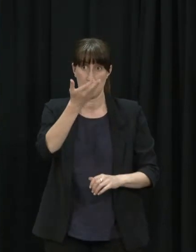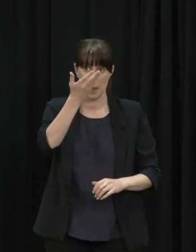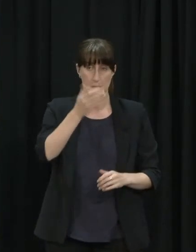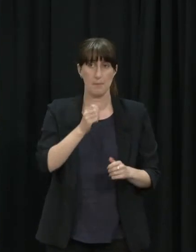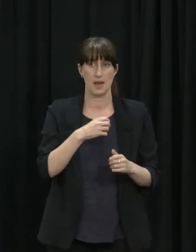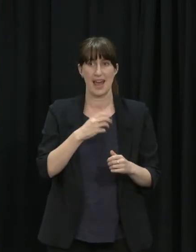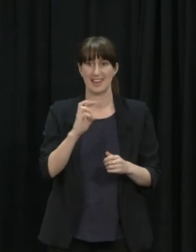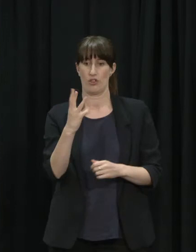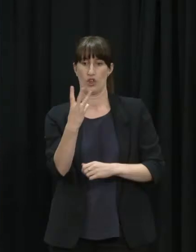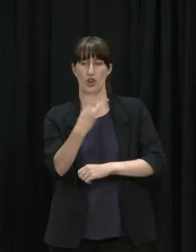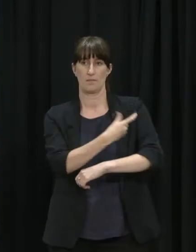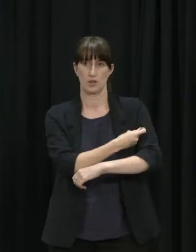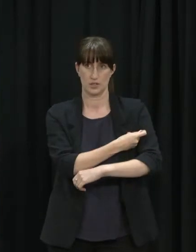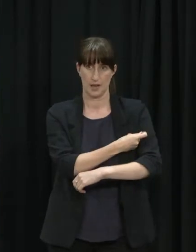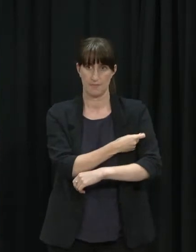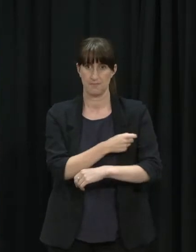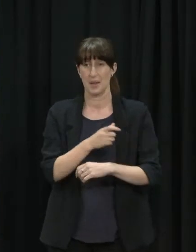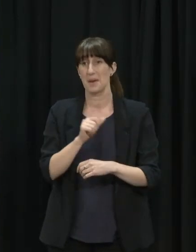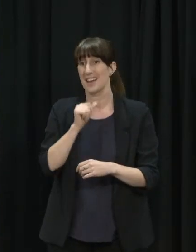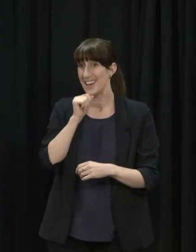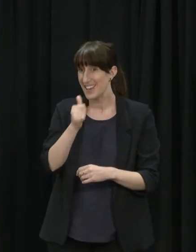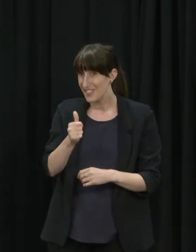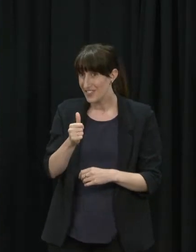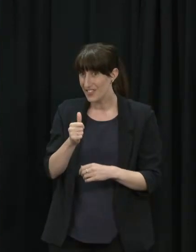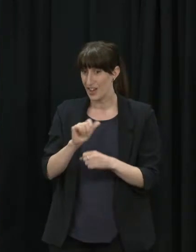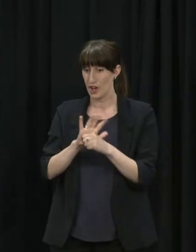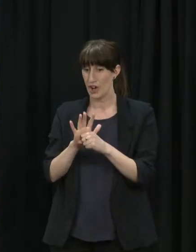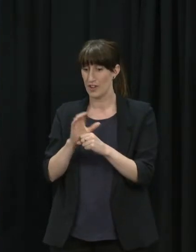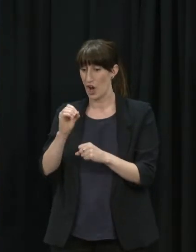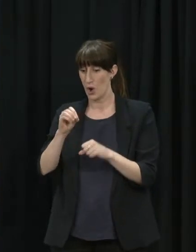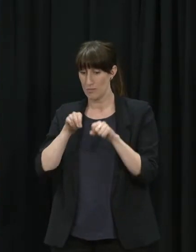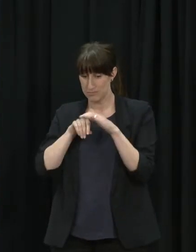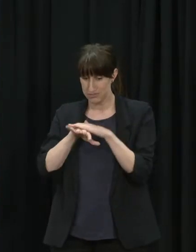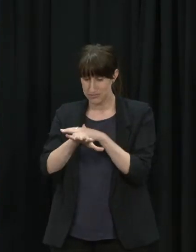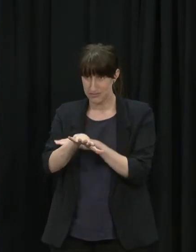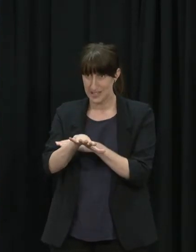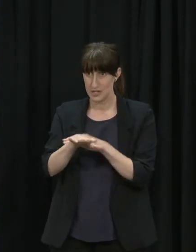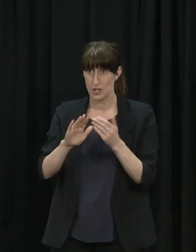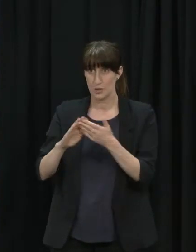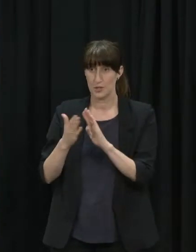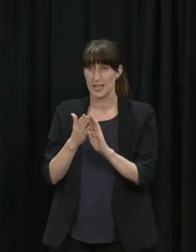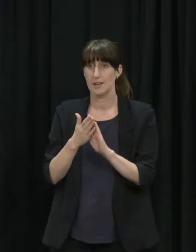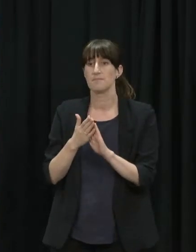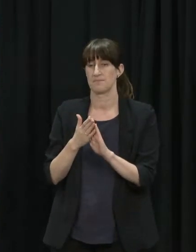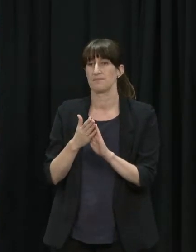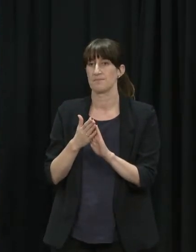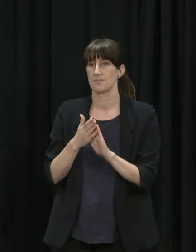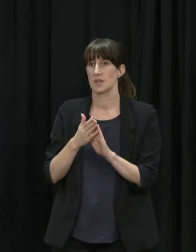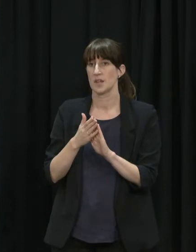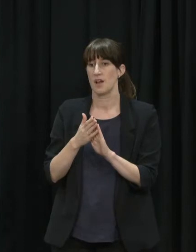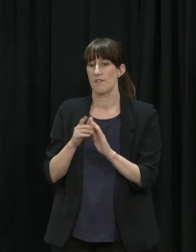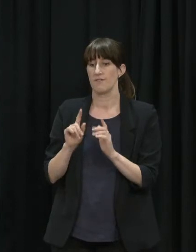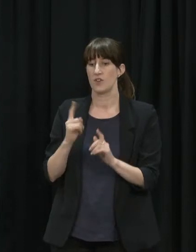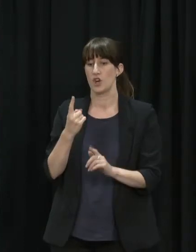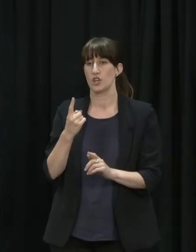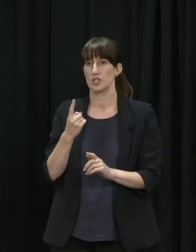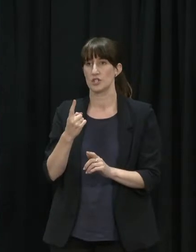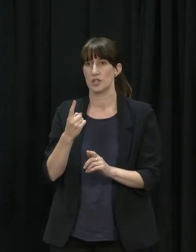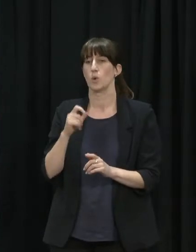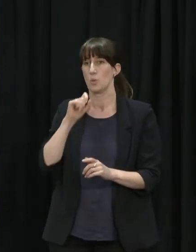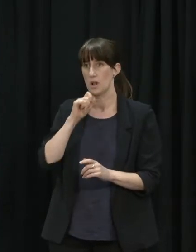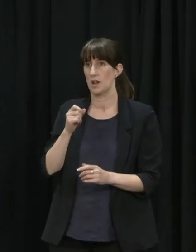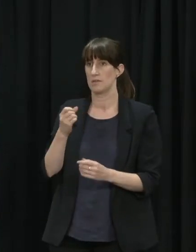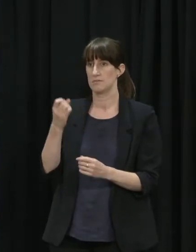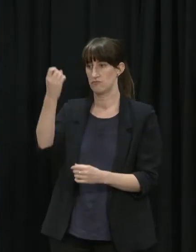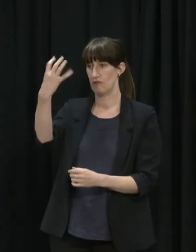te whakatairanga kaupapa